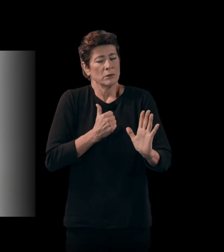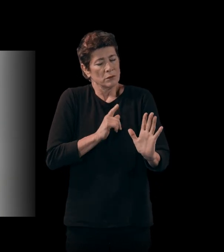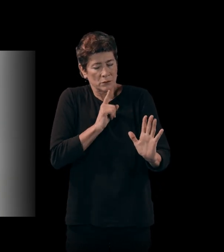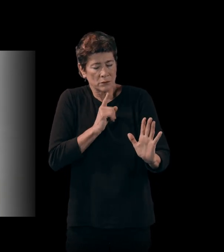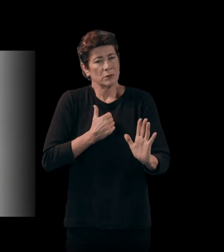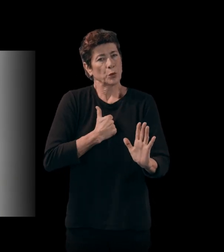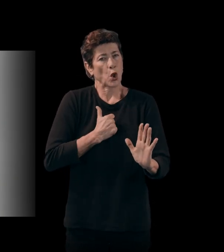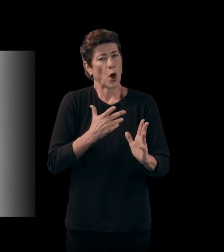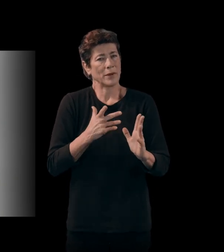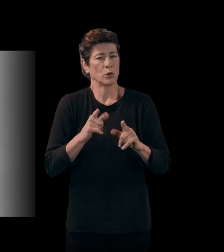également de tension.